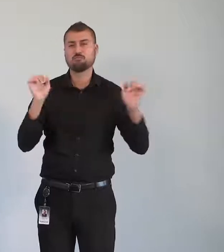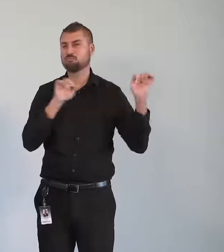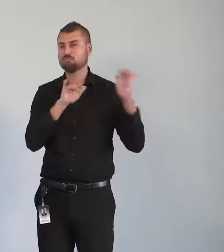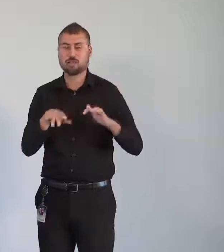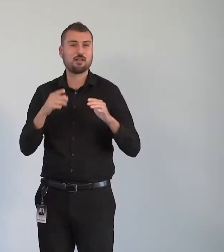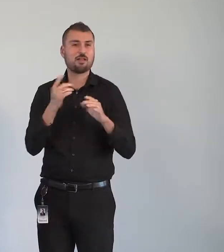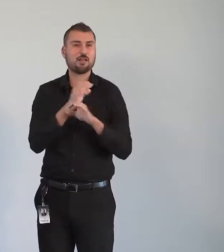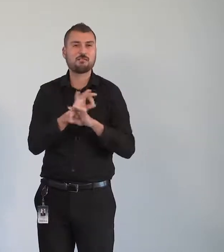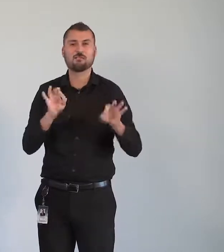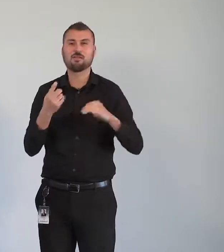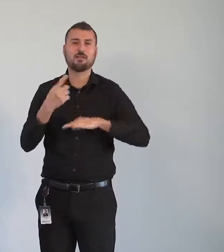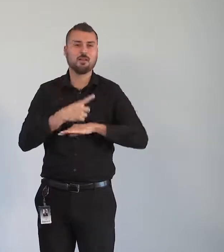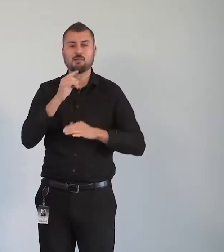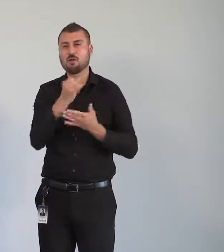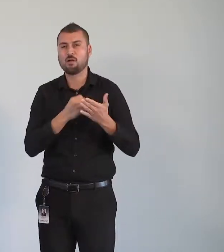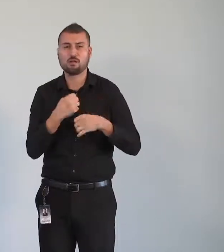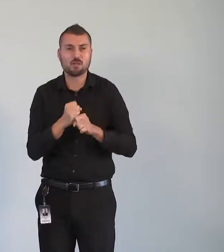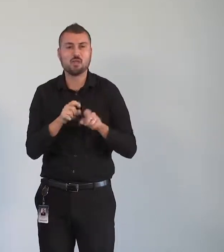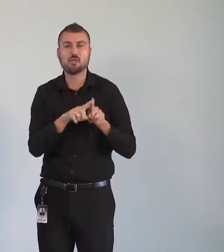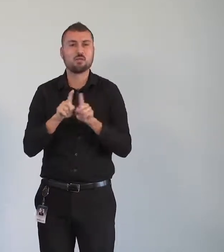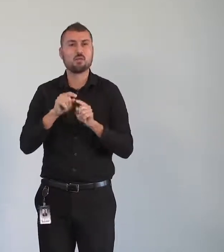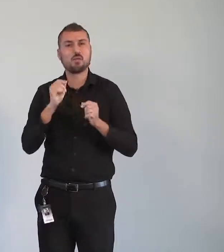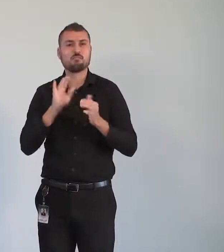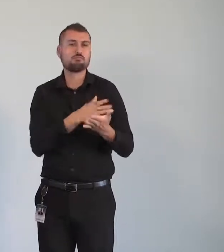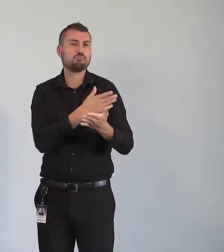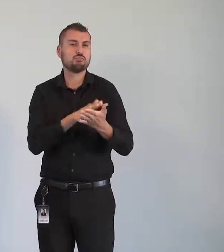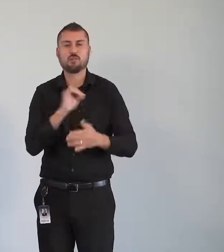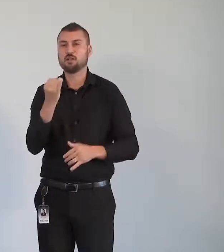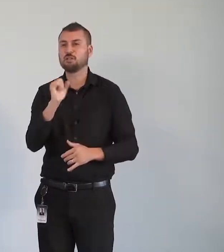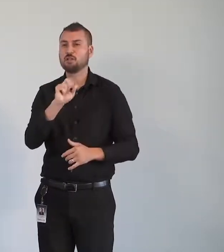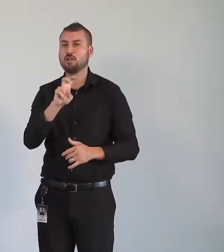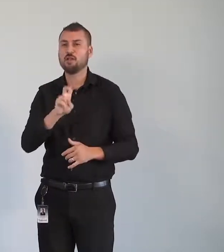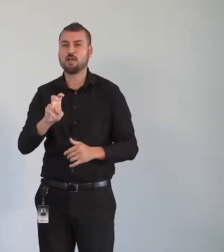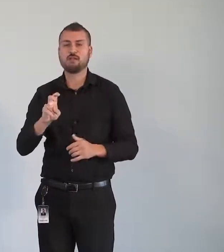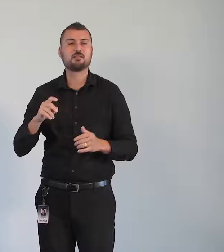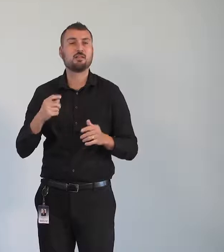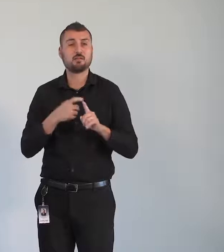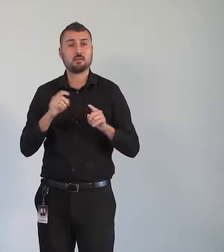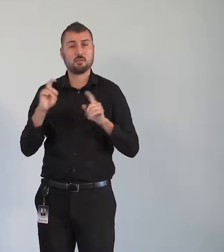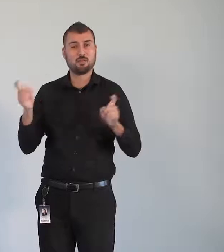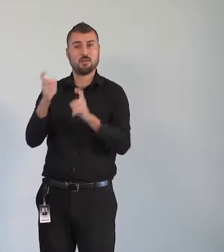haciendo música en vivo con obras de jazz del festival de jazz de Wichita y actuaciones del